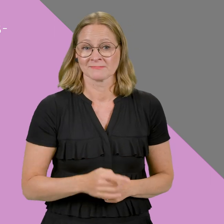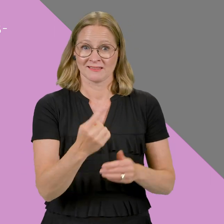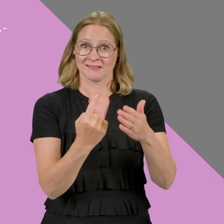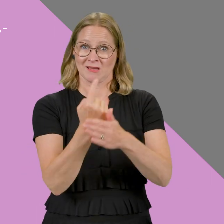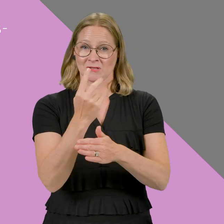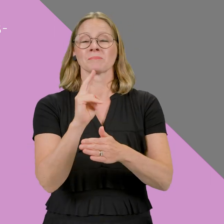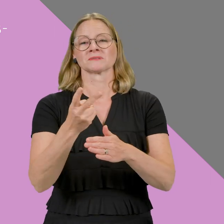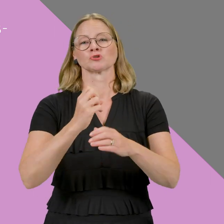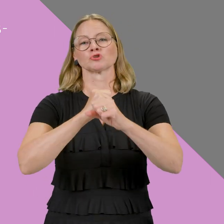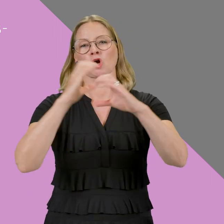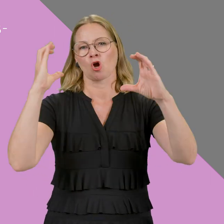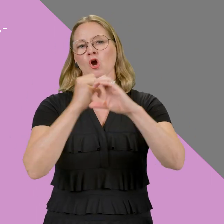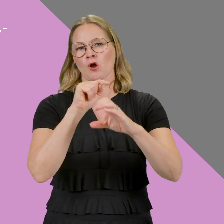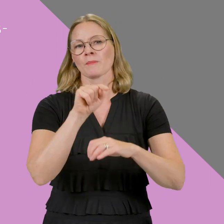Tapahtuma järjestetään Zoomissa.